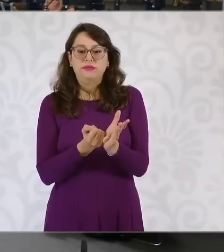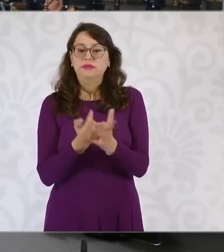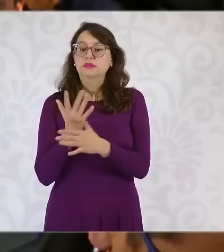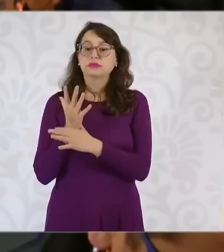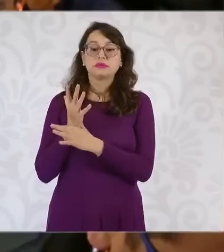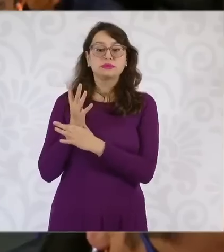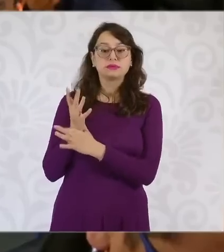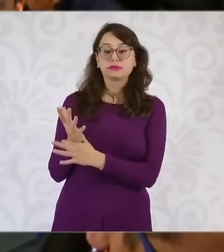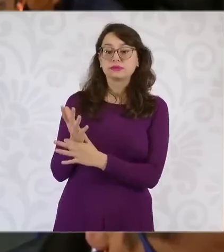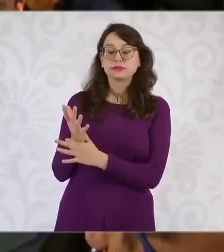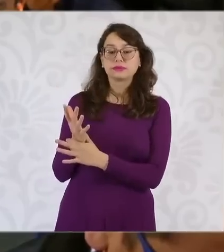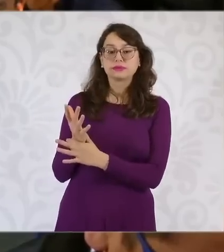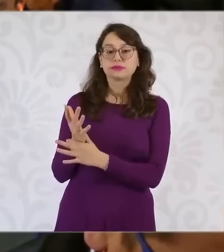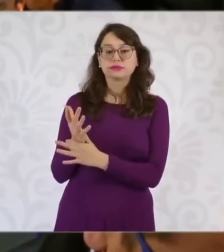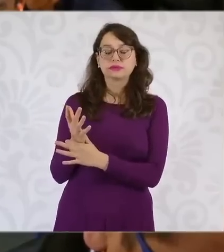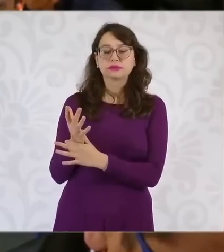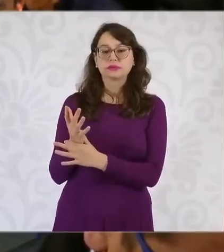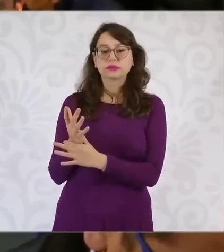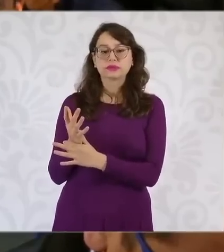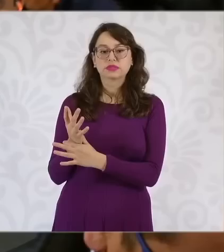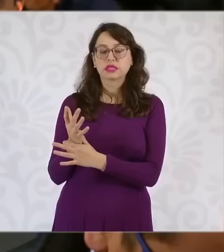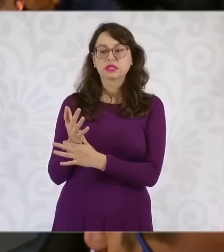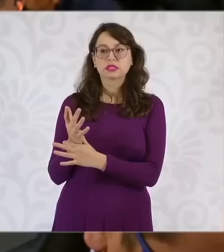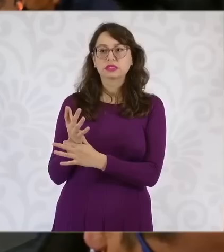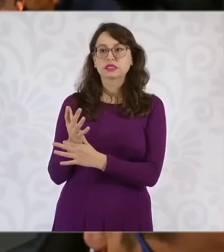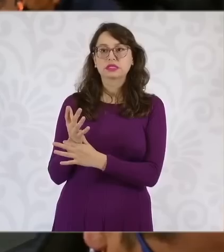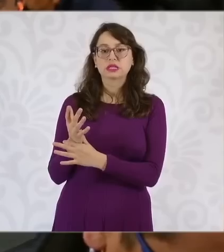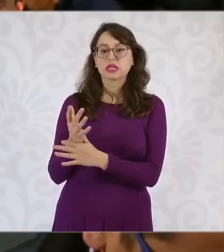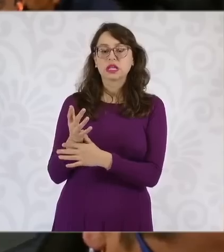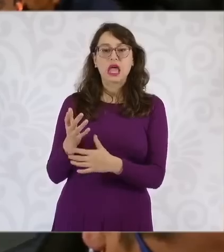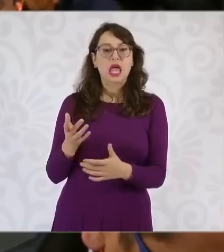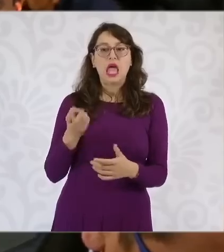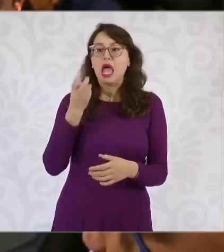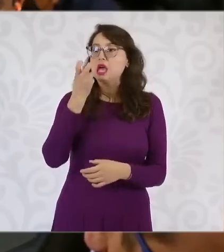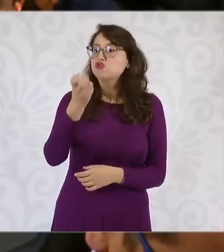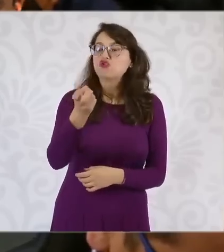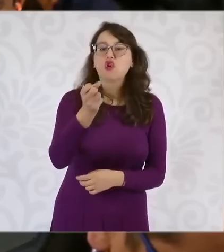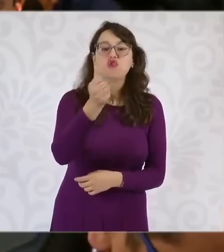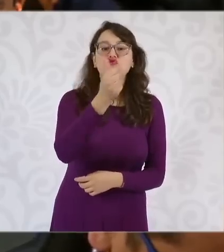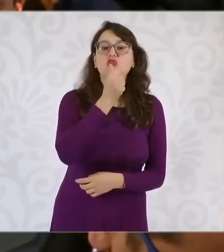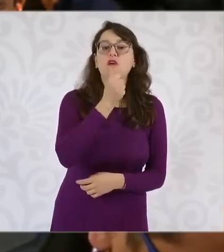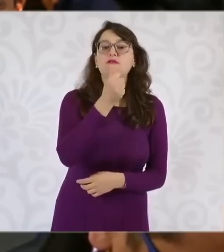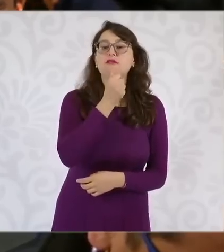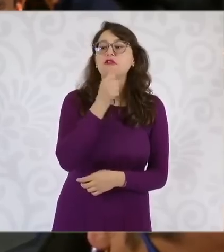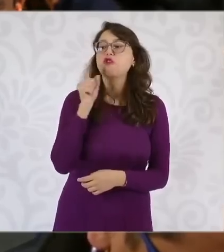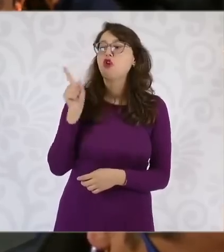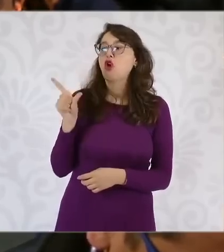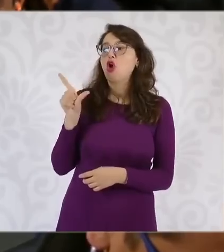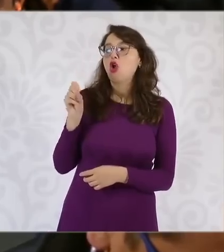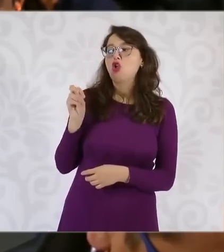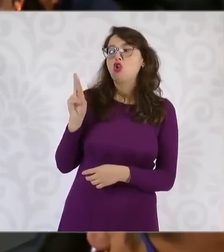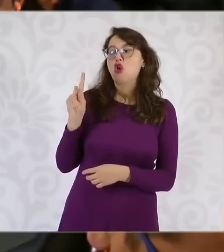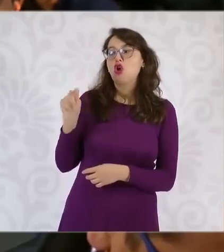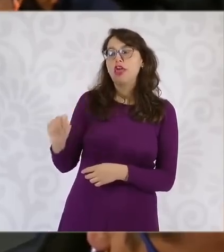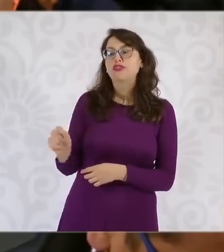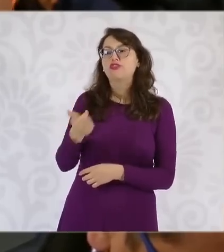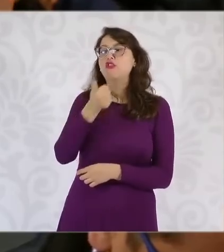cierto que ahí miente Loret dice pero dice que lo están tramitando con el Gobierno Federal o sea le